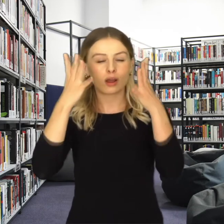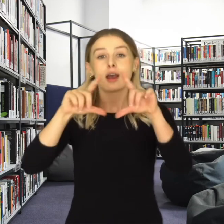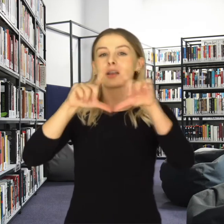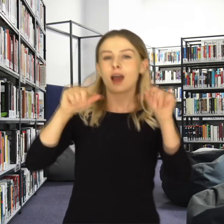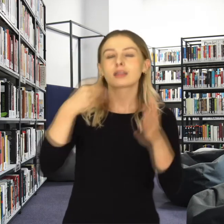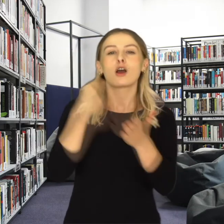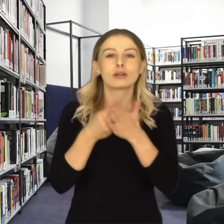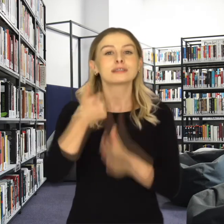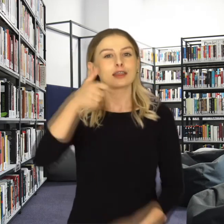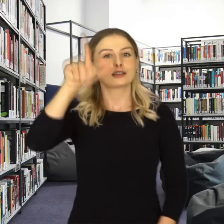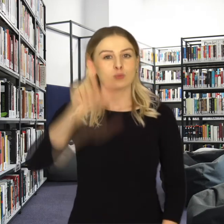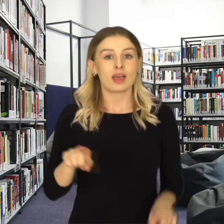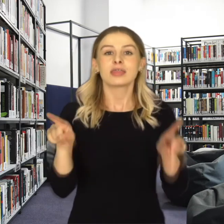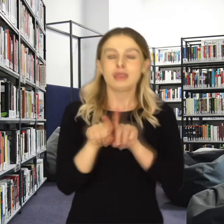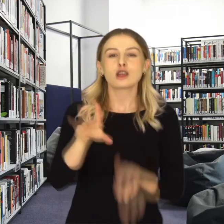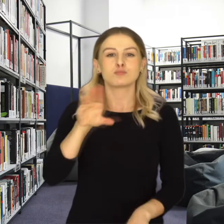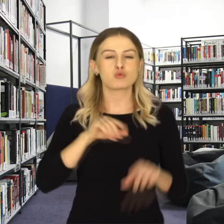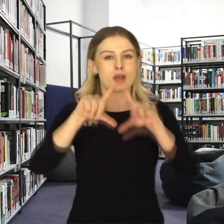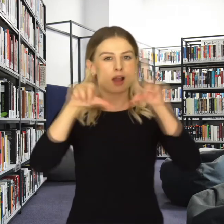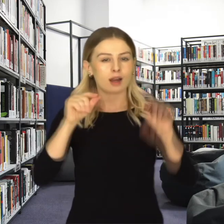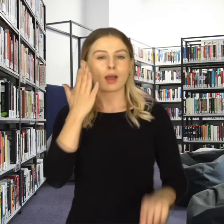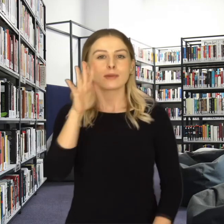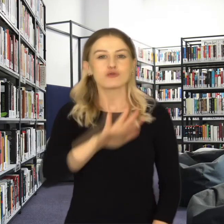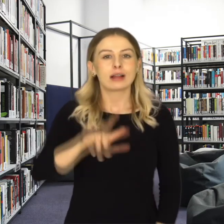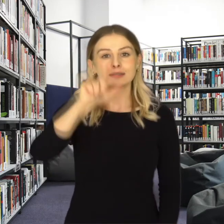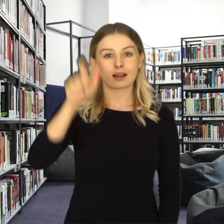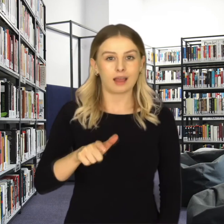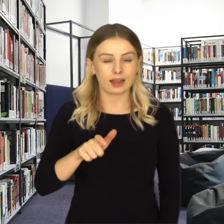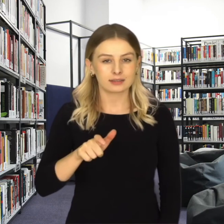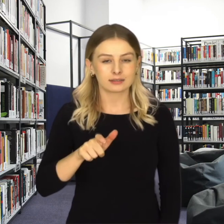Cena Karty wynosi 1 zł. Możesz także posługiwać się Kartą Mieszkańca Gdańska.